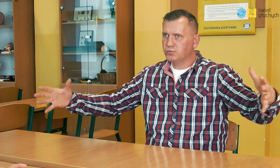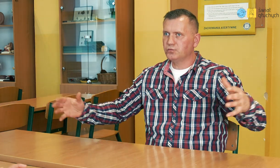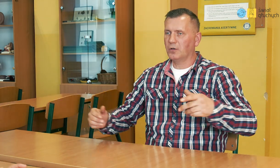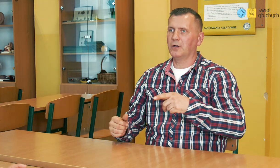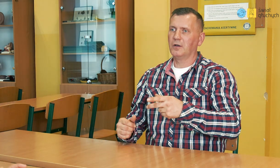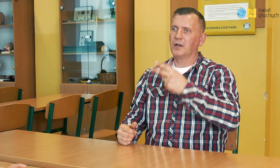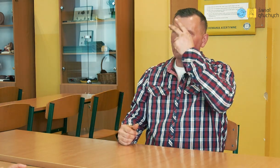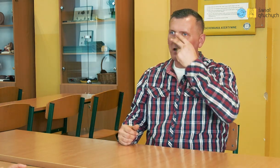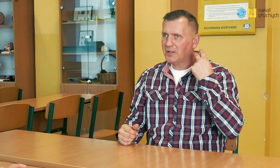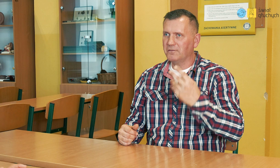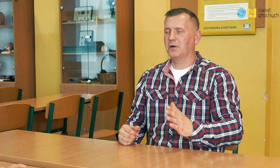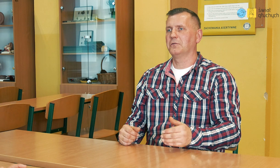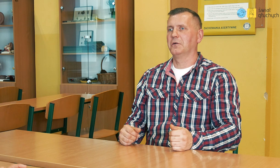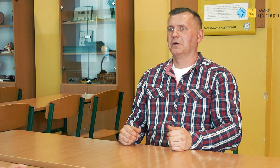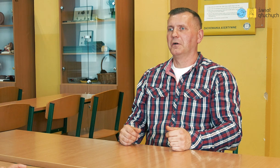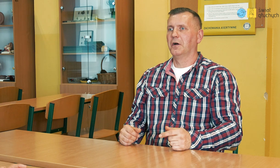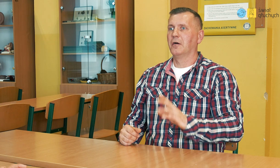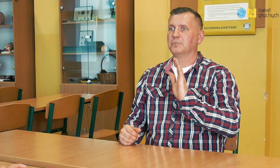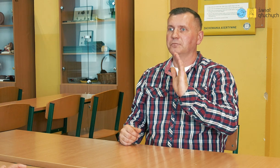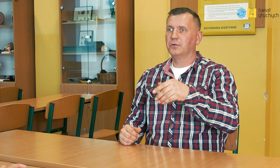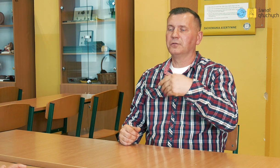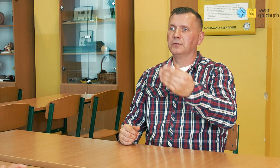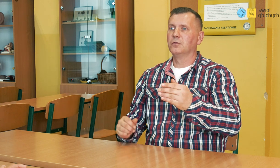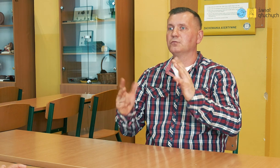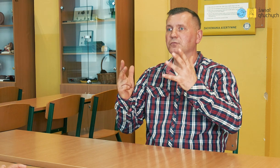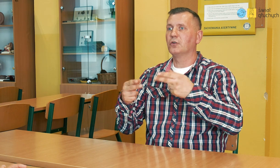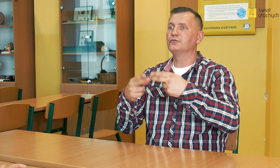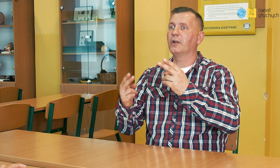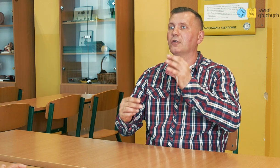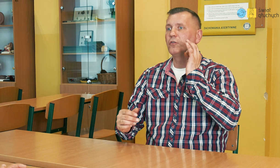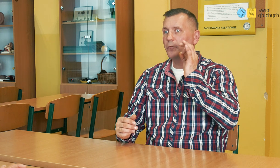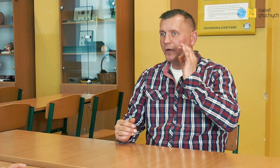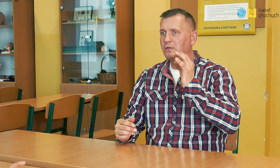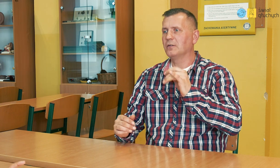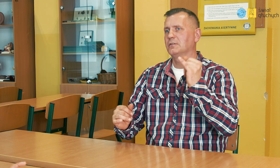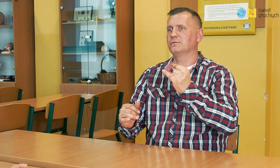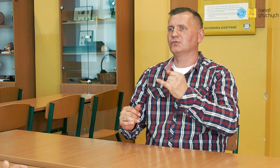8 marca- na dzień kobiet,